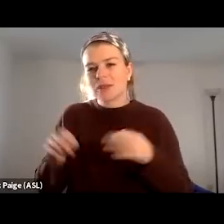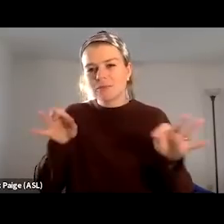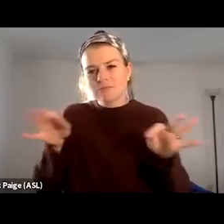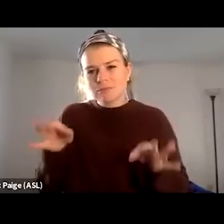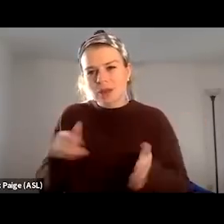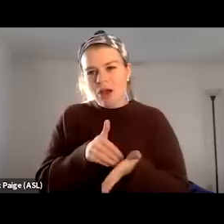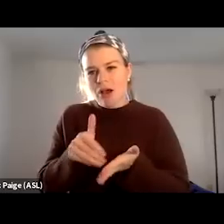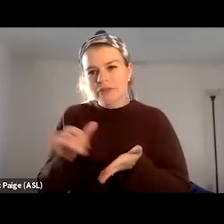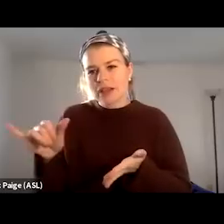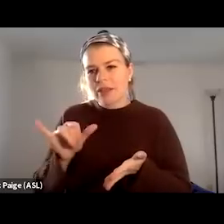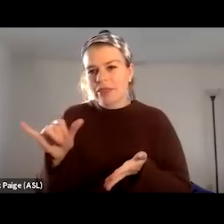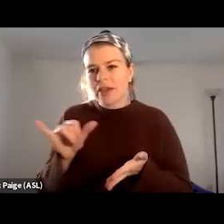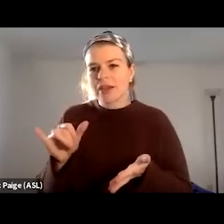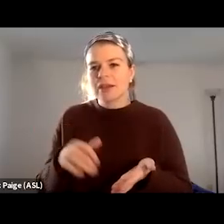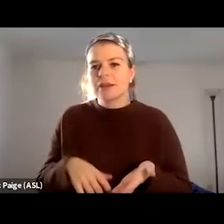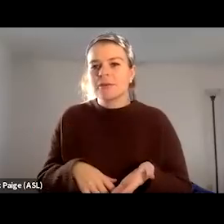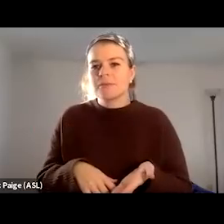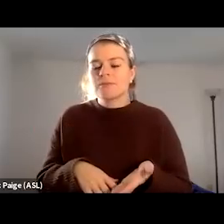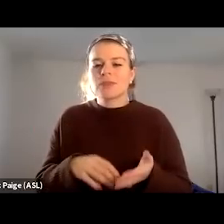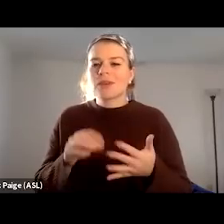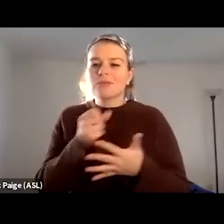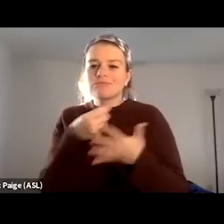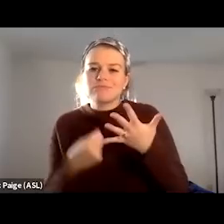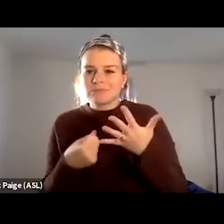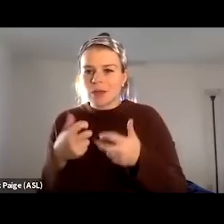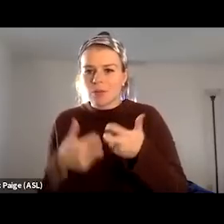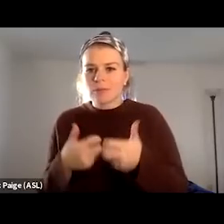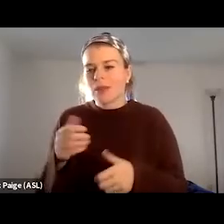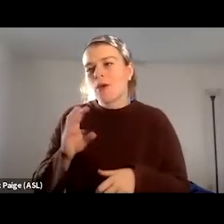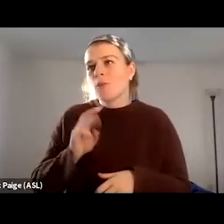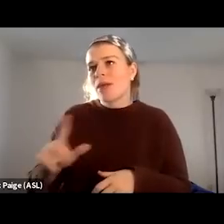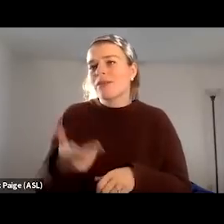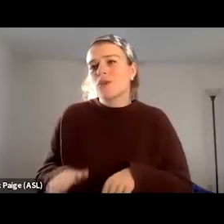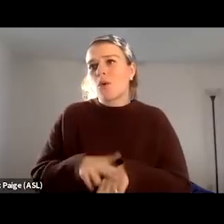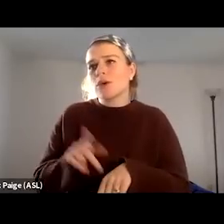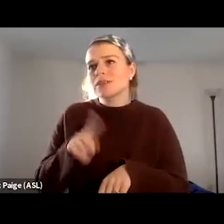como el menor de los problemas de la gente. "Bueno, por supuesto que se sienten solos, pero ese no es el problema, están sin hogar".